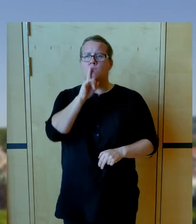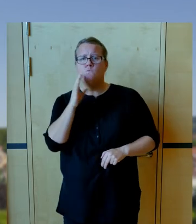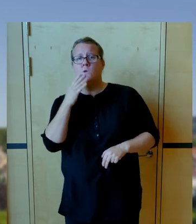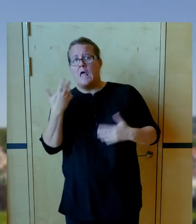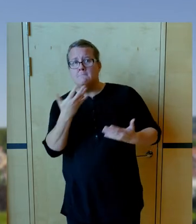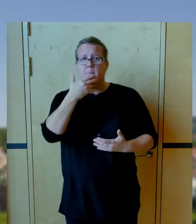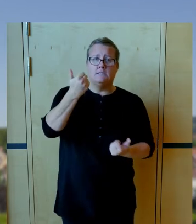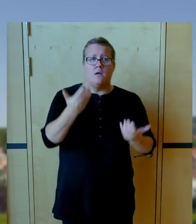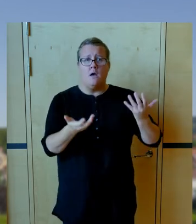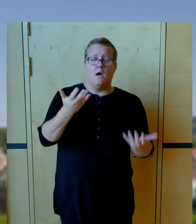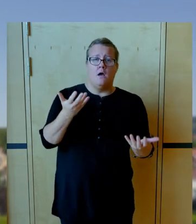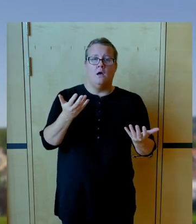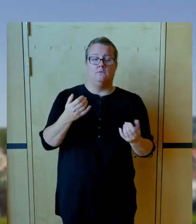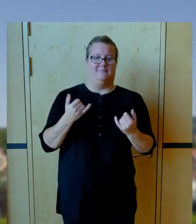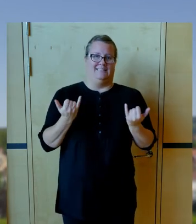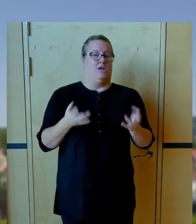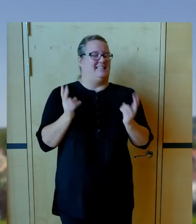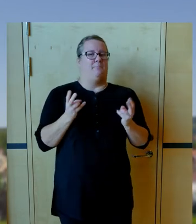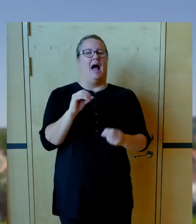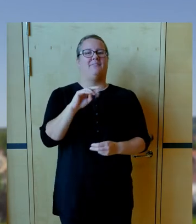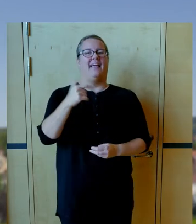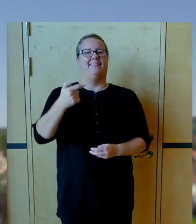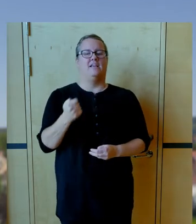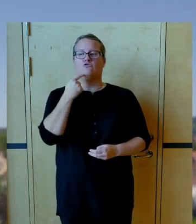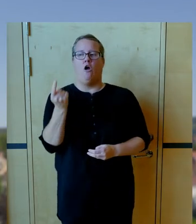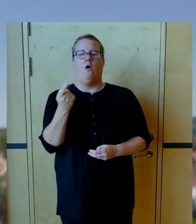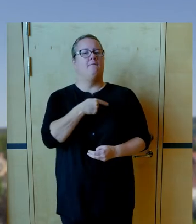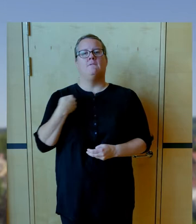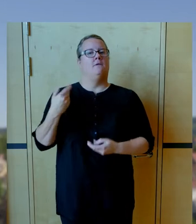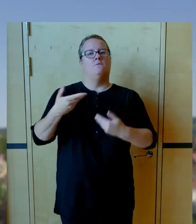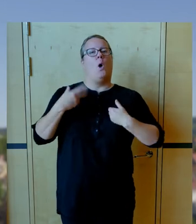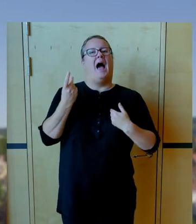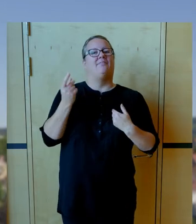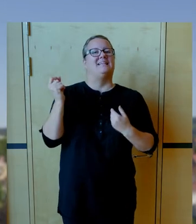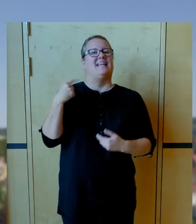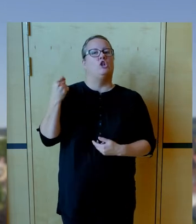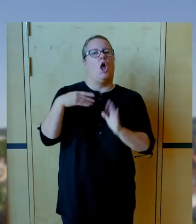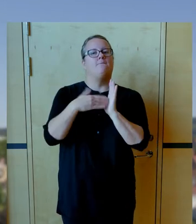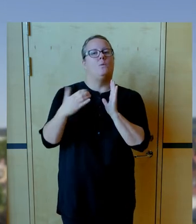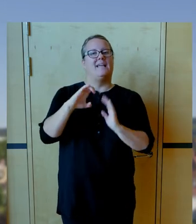Idag precis som namnet säger Jag Fabian dra signaler från Jag skojar Det ska inte bygga små boende det